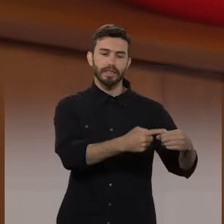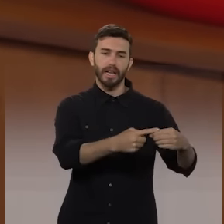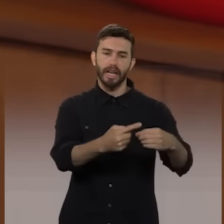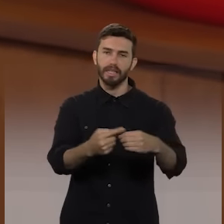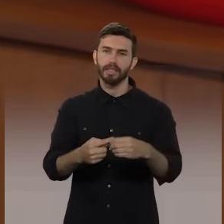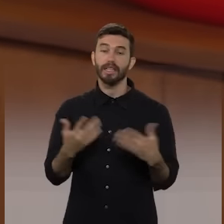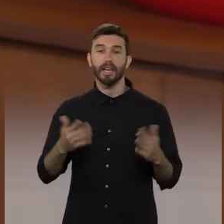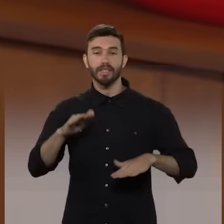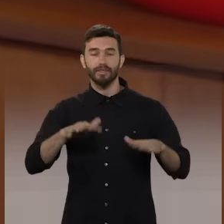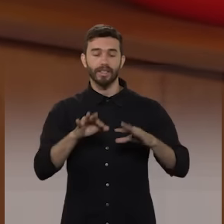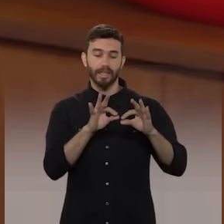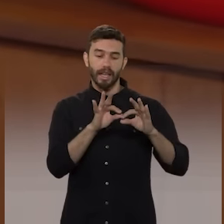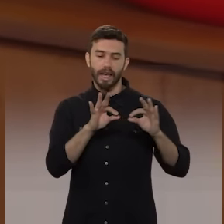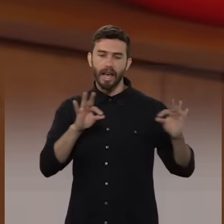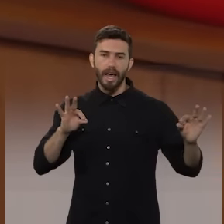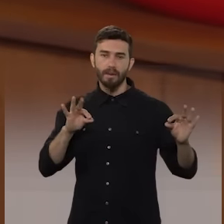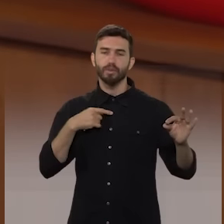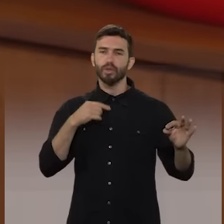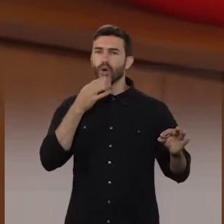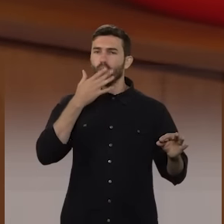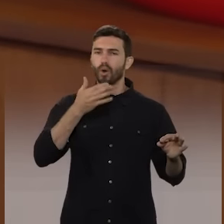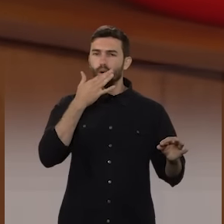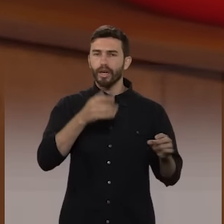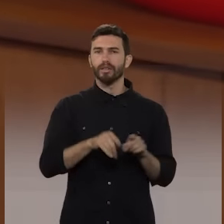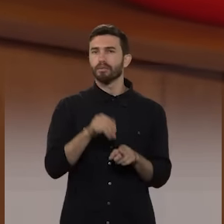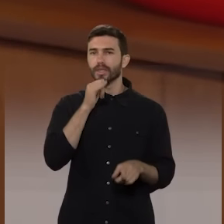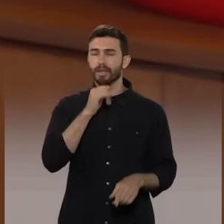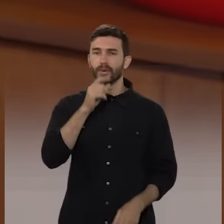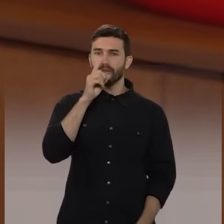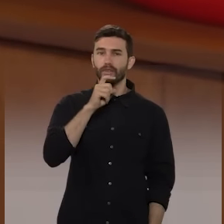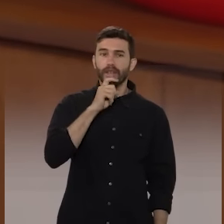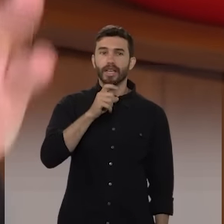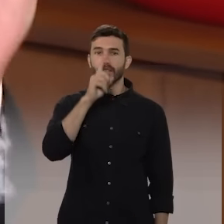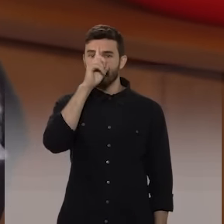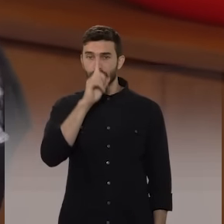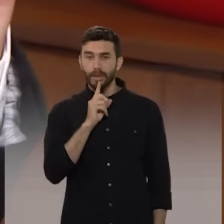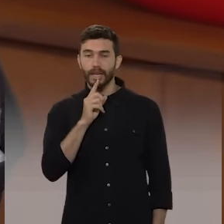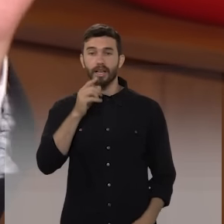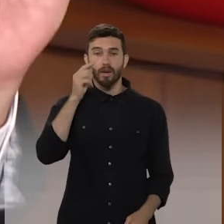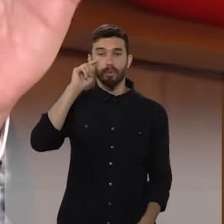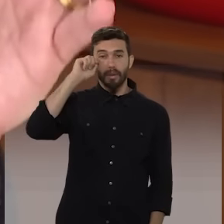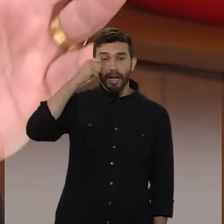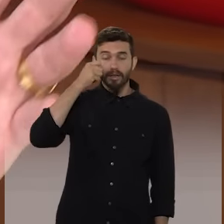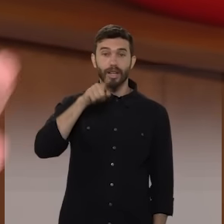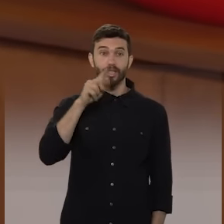muitas vezes coloridos, que tem aí: verde, vermelho, preto, nós vemos esses cabos na rua,